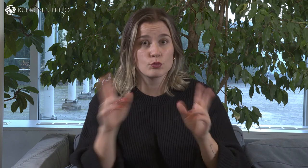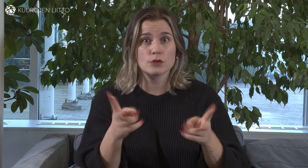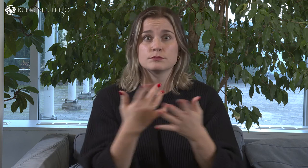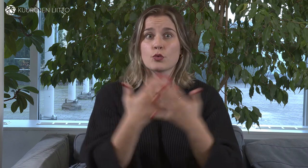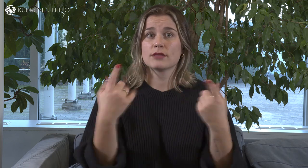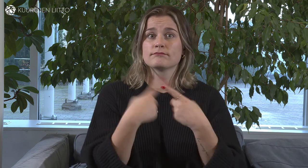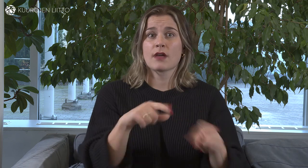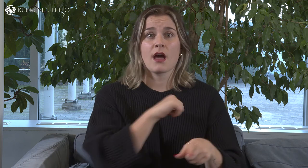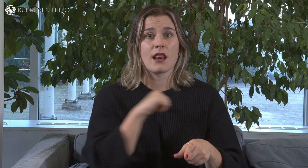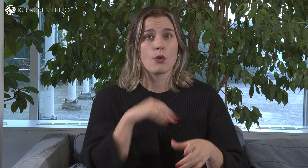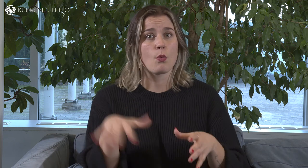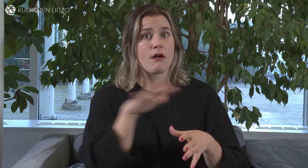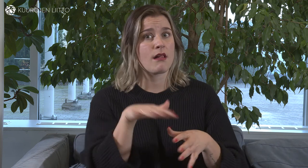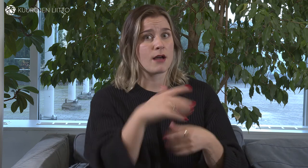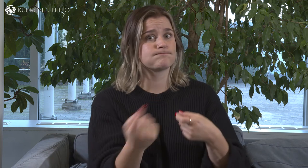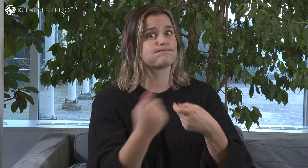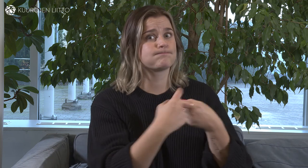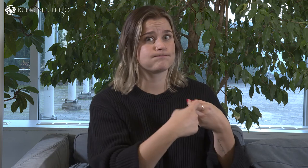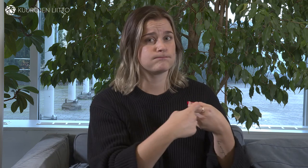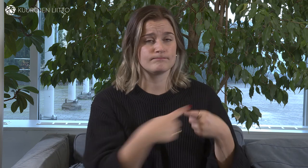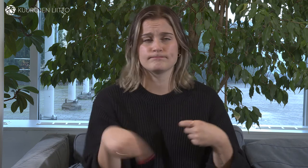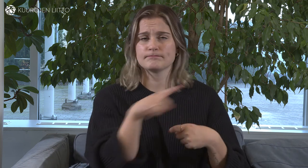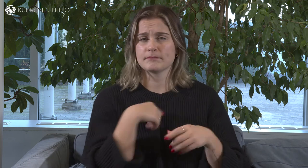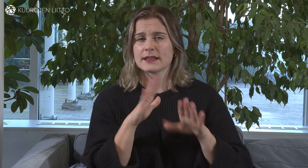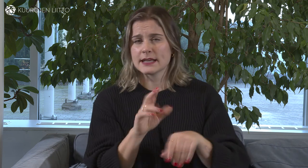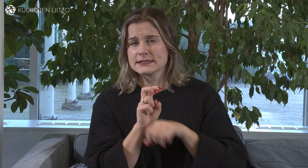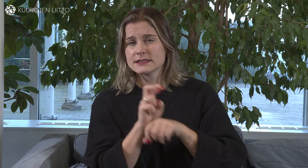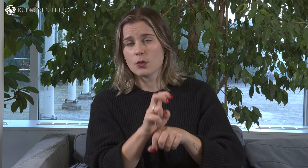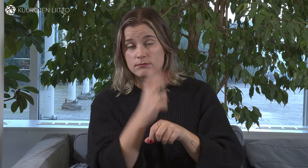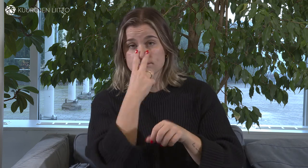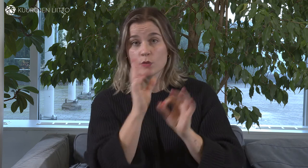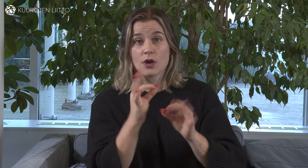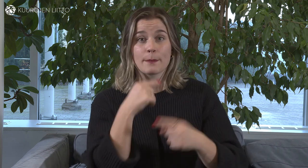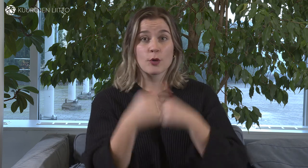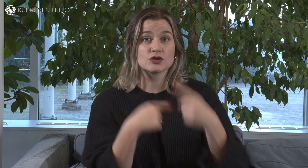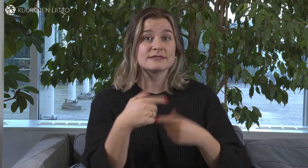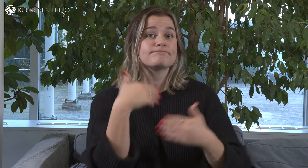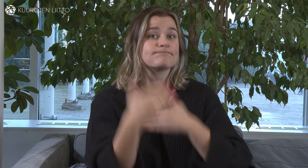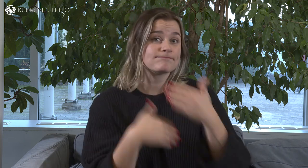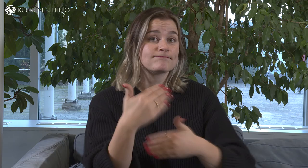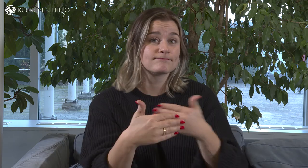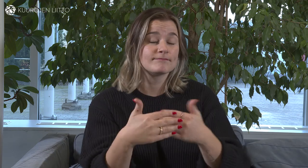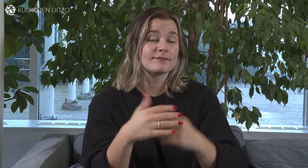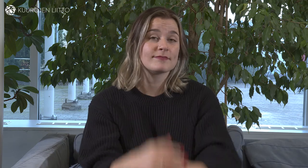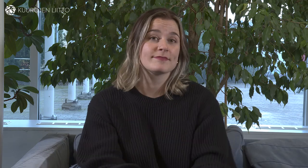ja se tulee myös vaatimaan osallisuutta monelta eri hallinnonalalta. Jäämme seuraamaan, kuinka prosessi etenee.